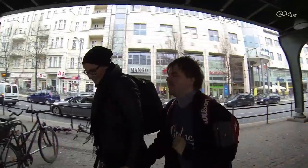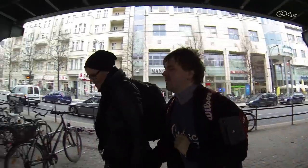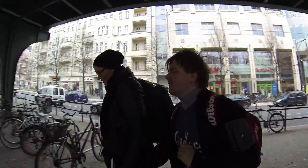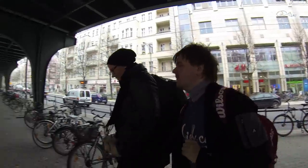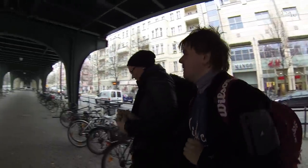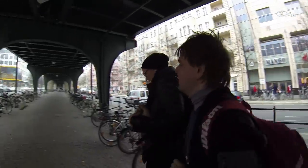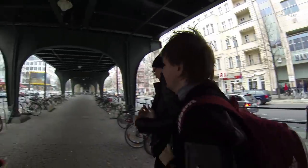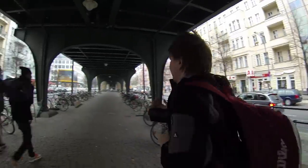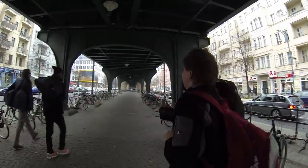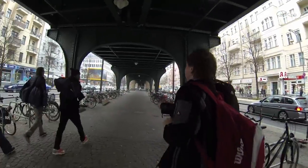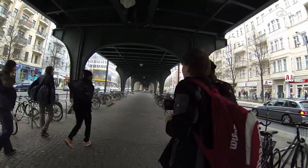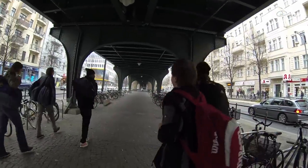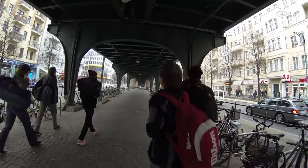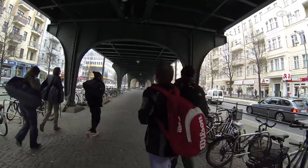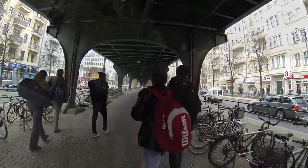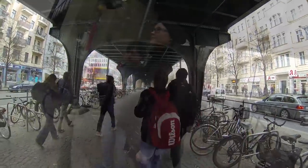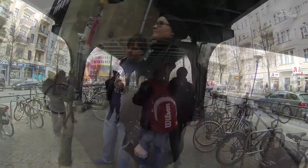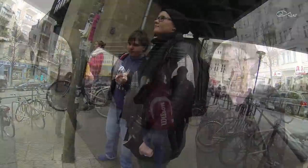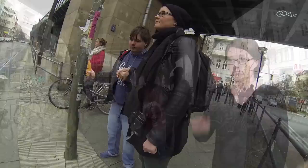(Autos fahren) (Ampel piept.)